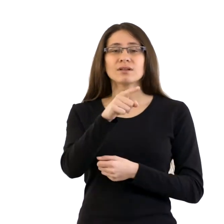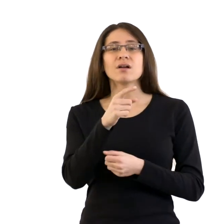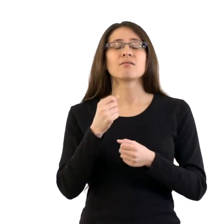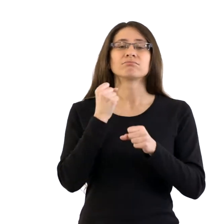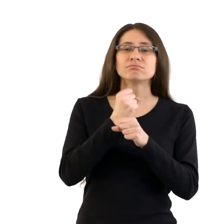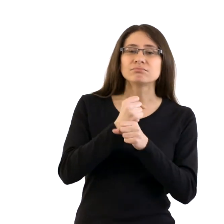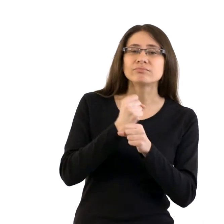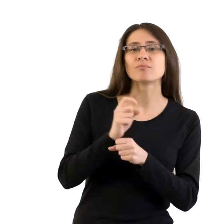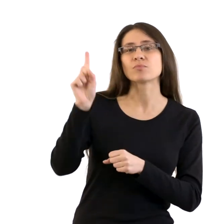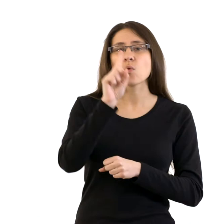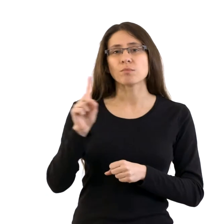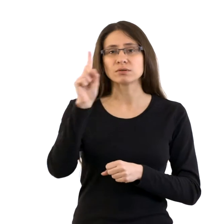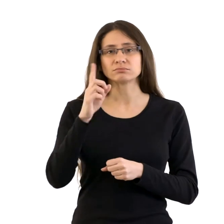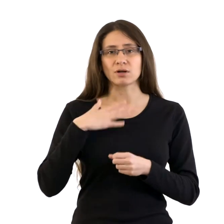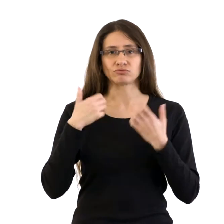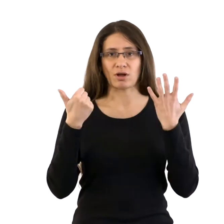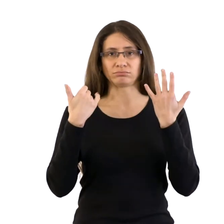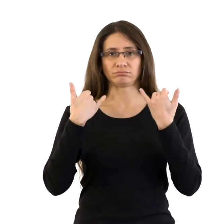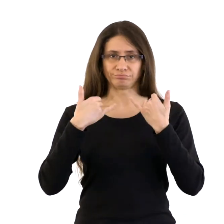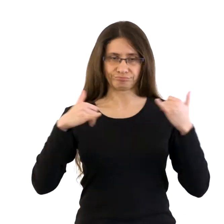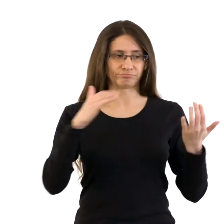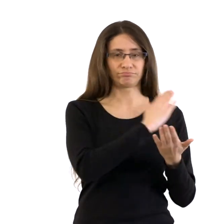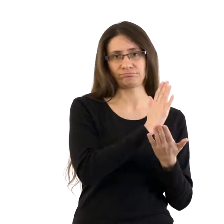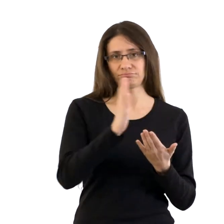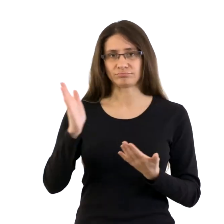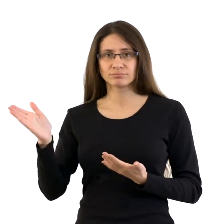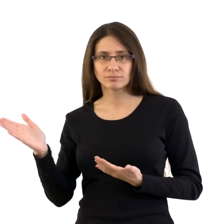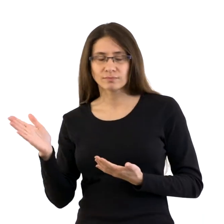są szczególnie ważne dla przedsiębiorczości społecznej.